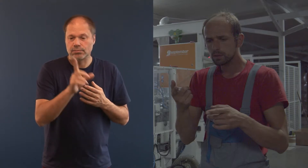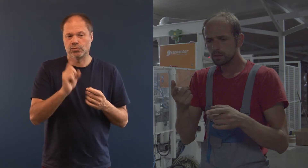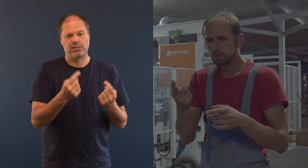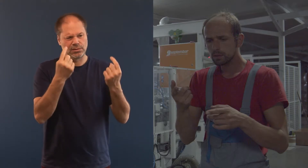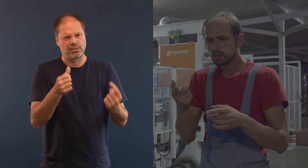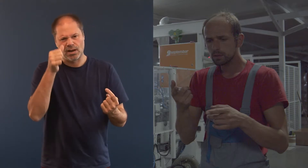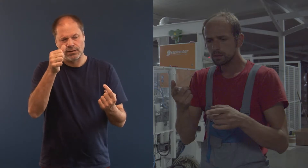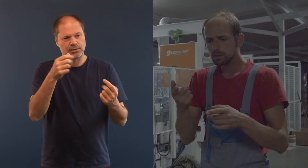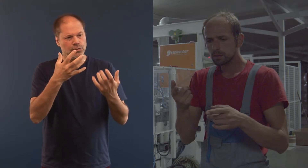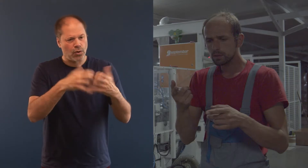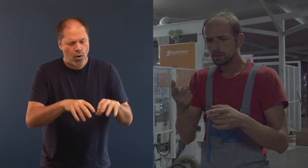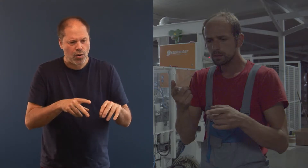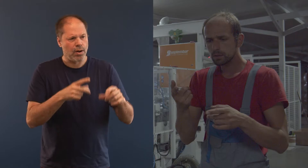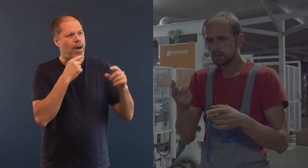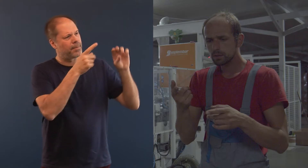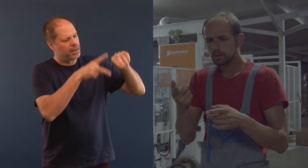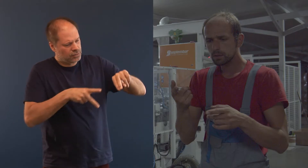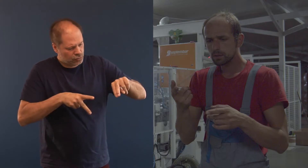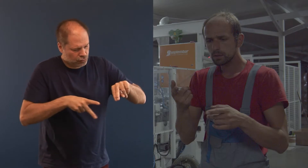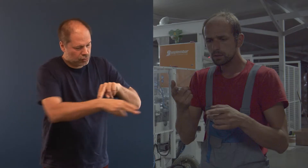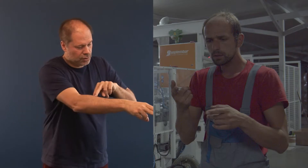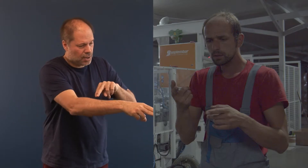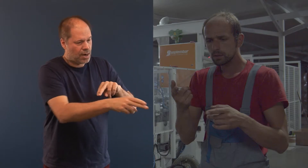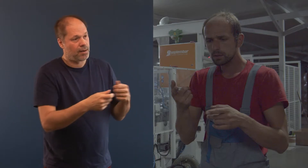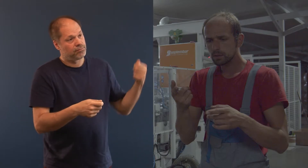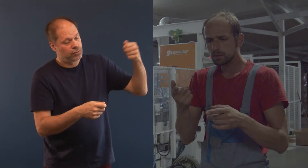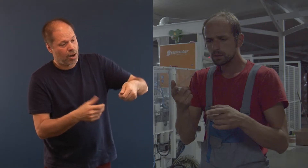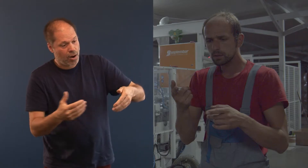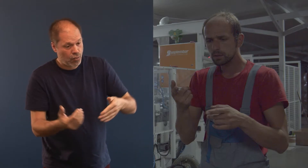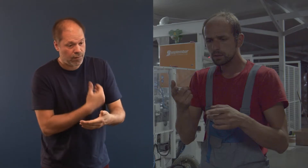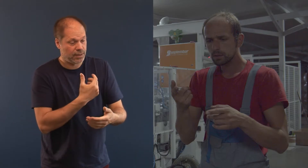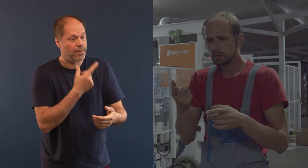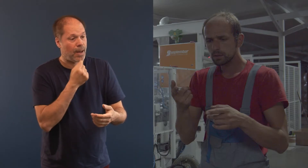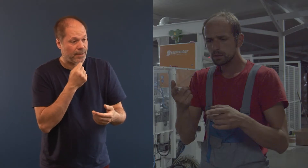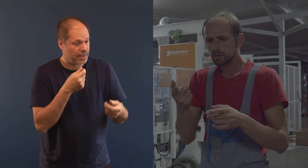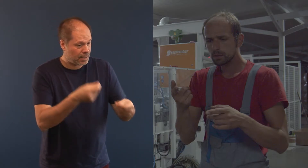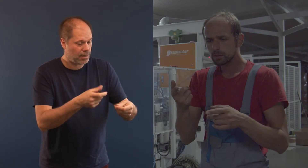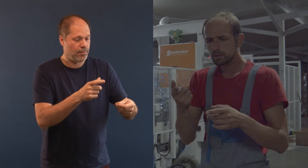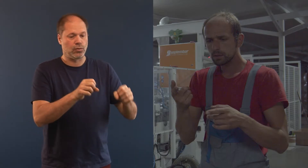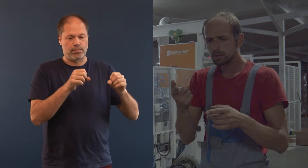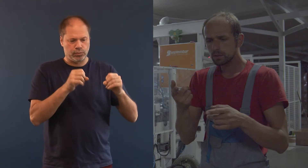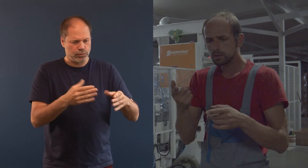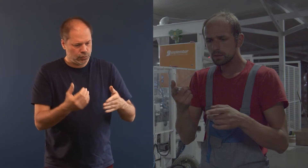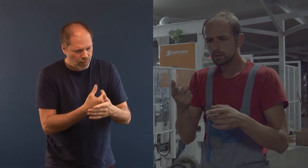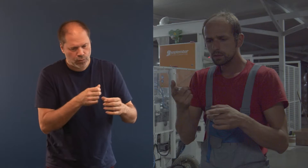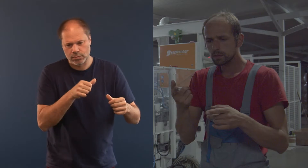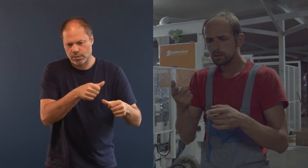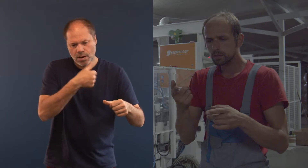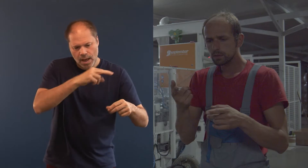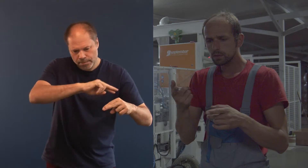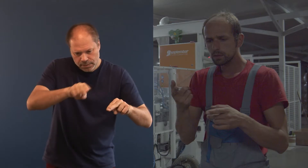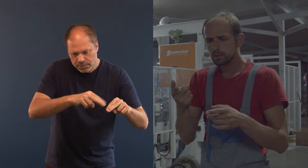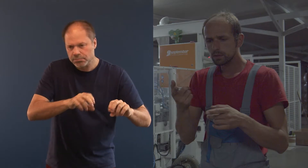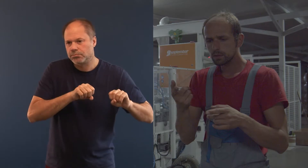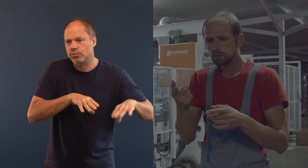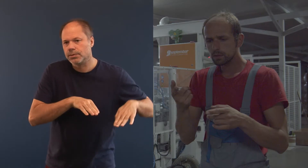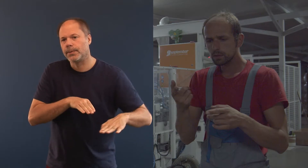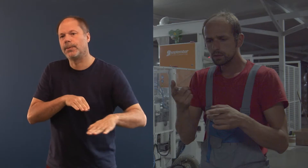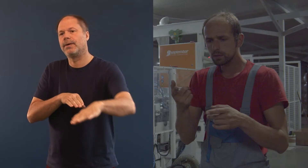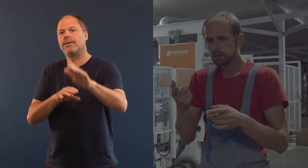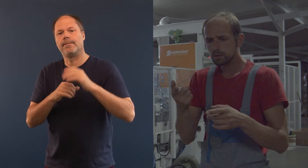odstřihne papír, přidá novou dávku papíru, kterou nalepí a stroj se rozběhne.